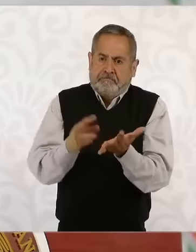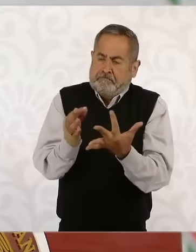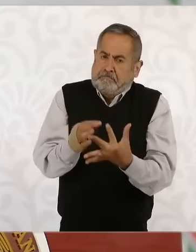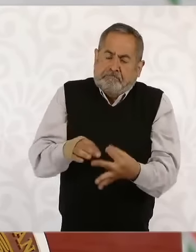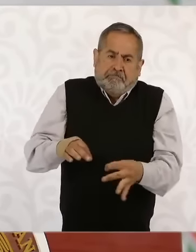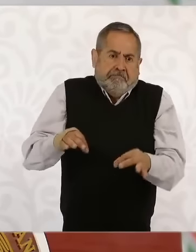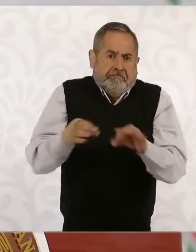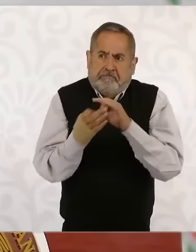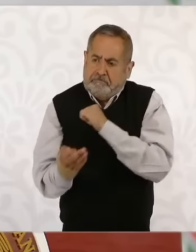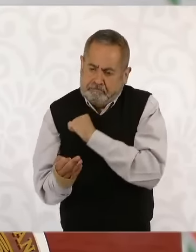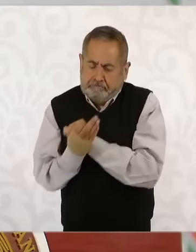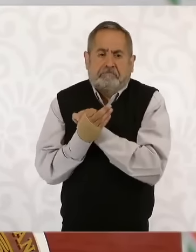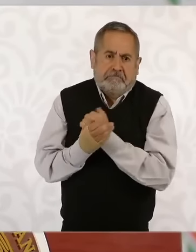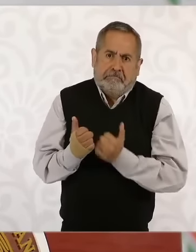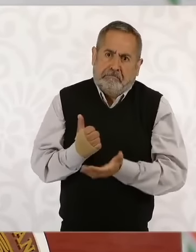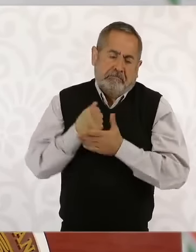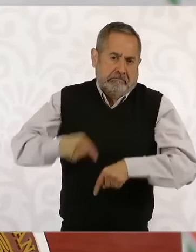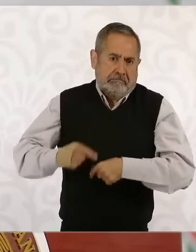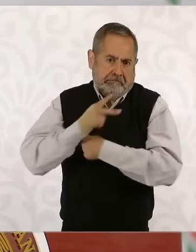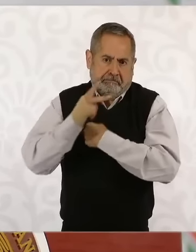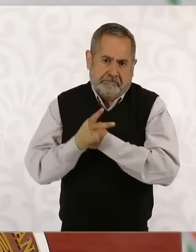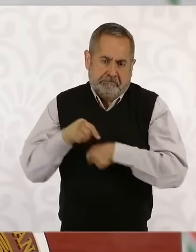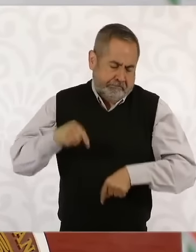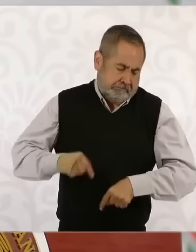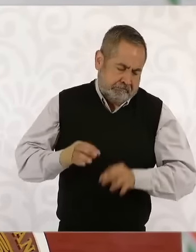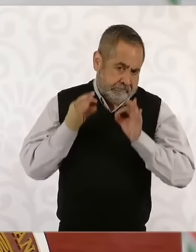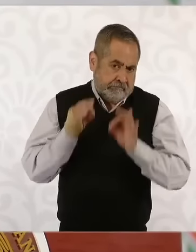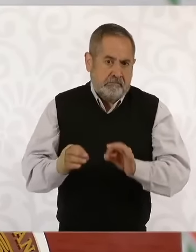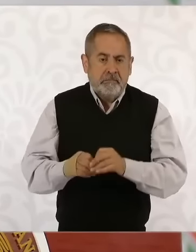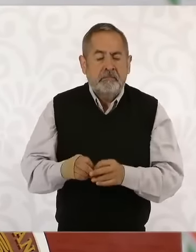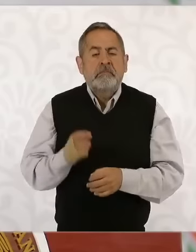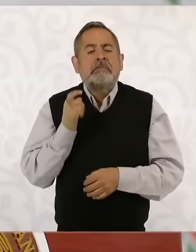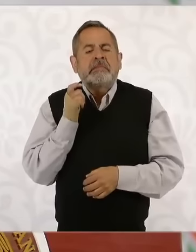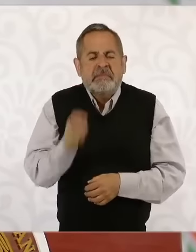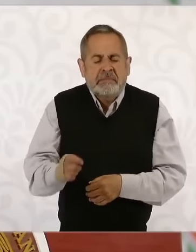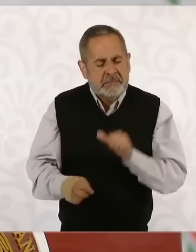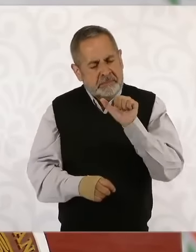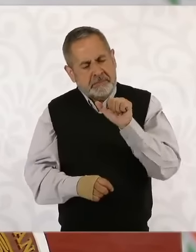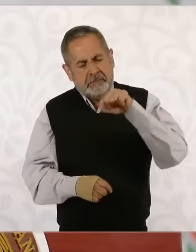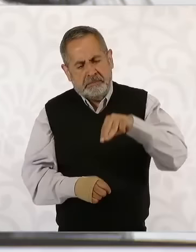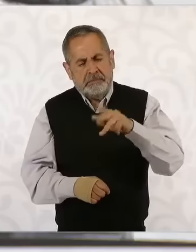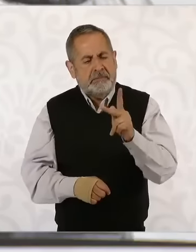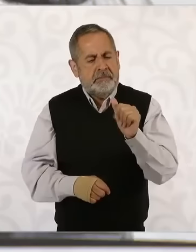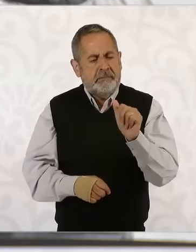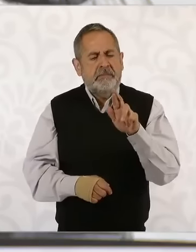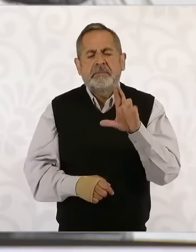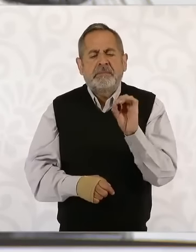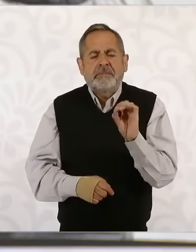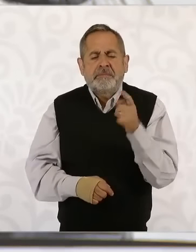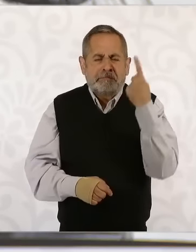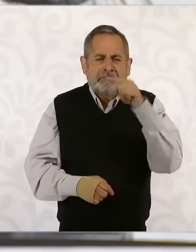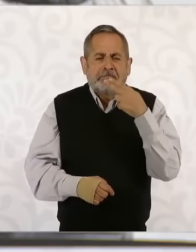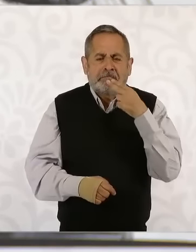en nuestro país. Es el instrumento mediante el cual las y los mexicanos hemos defendido